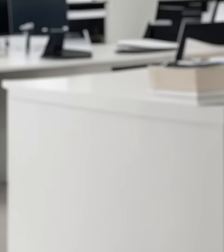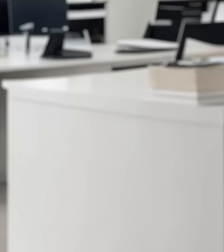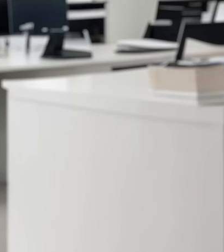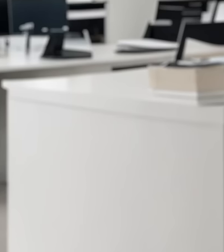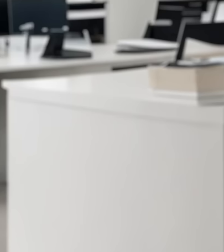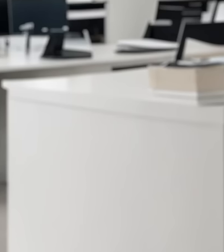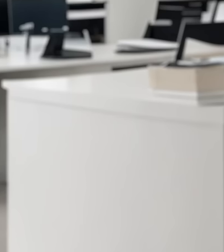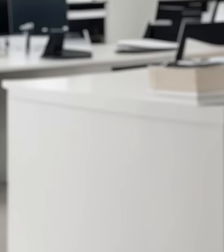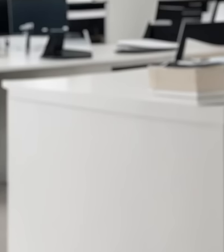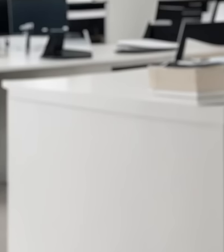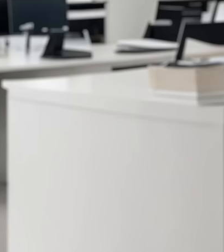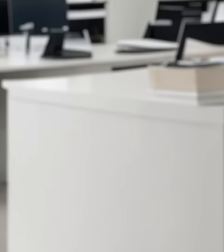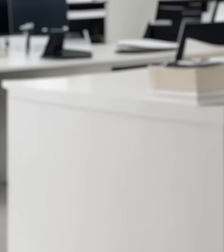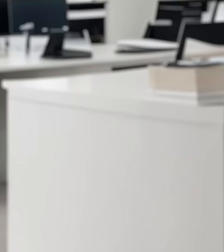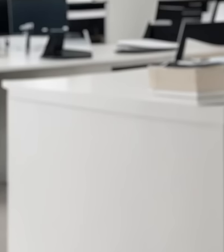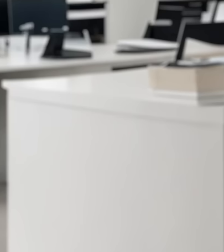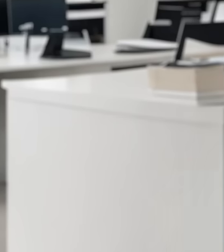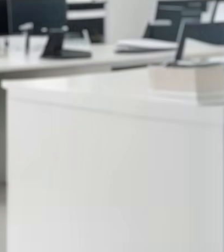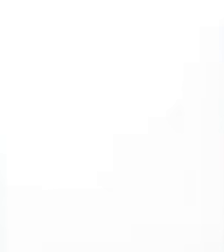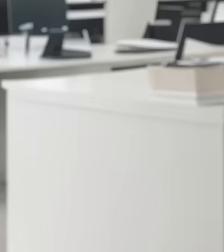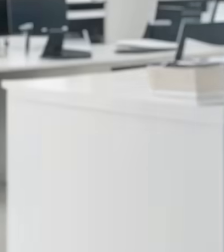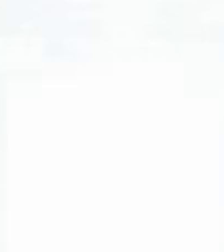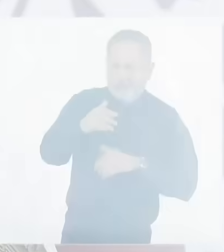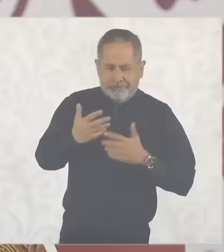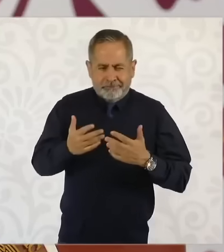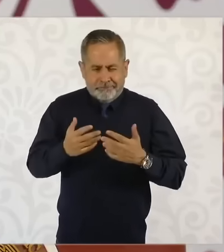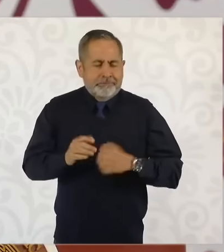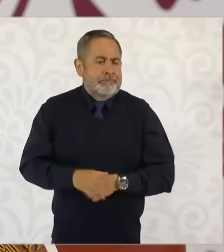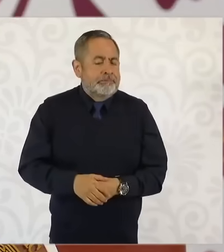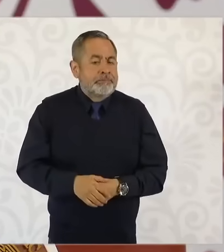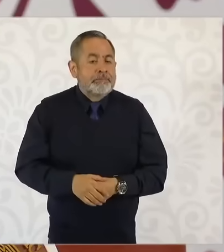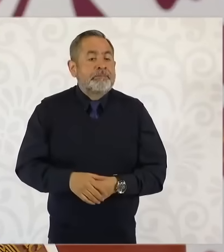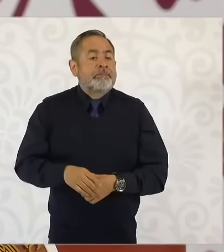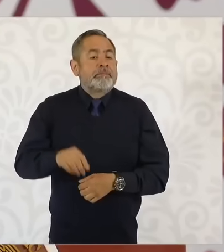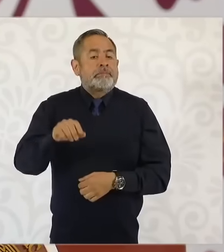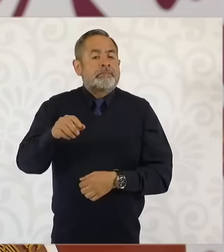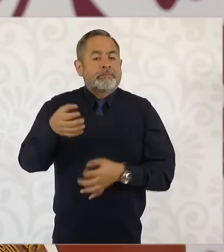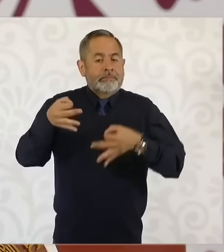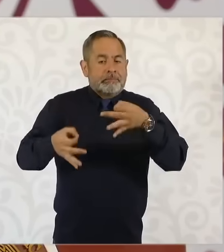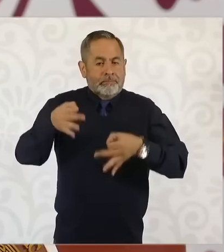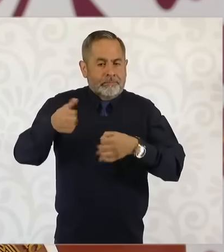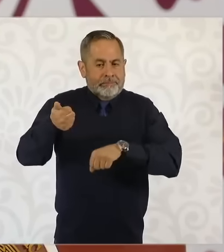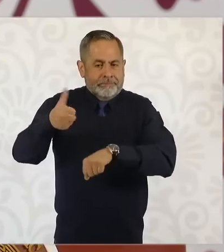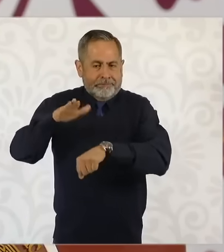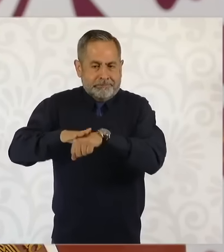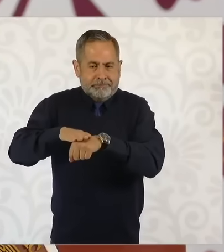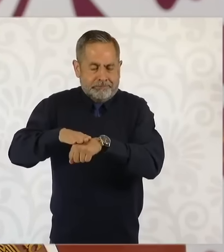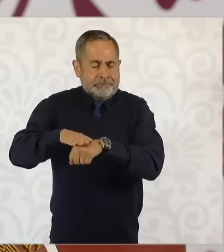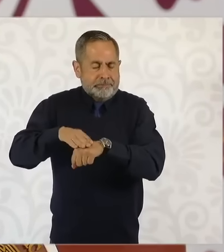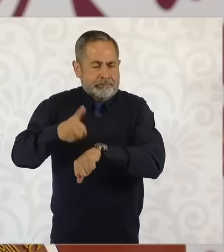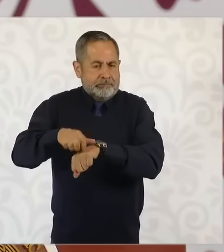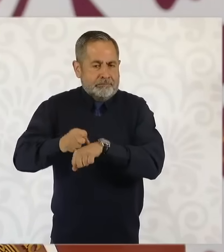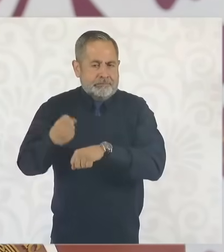los suelos ante este orden de ideas la Unidad de Inteligencia Financiera tiene en la mira a